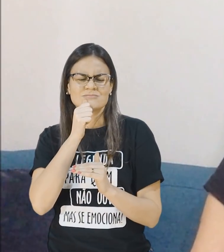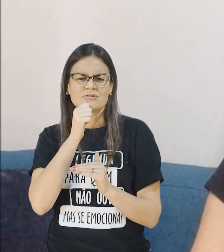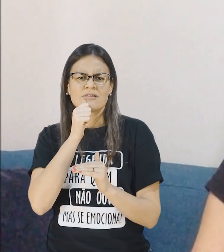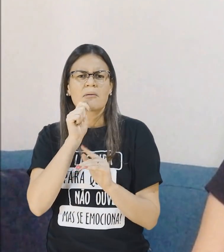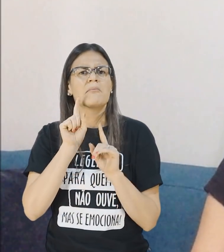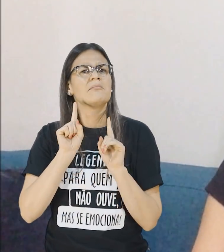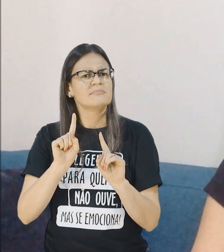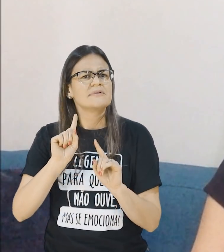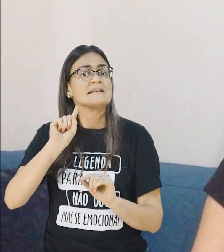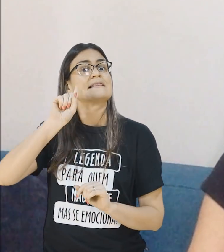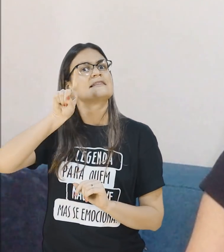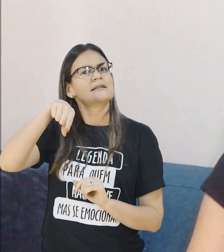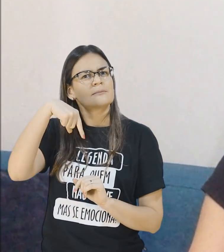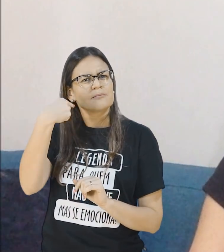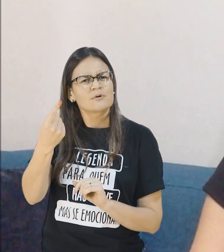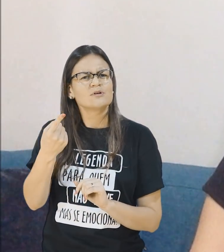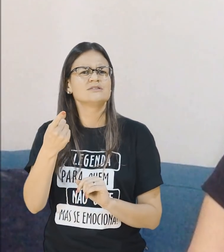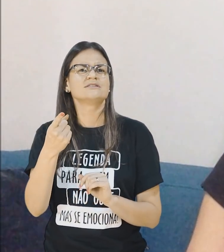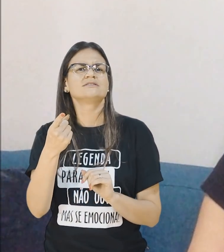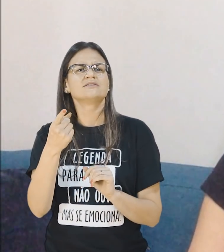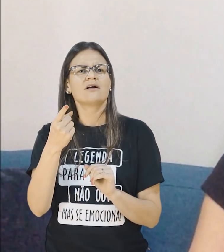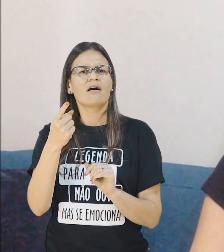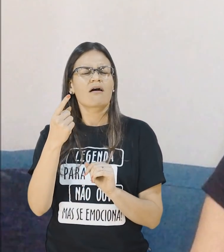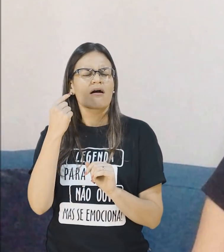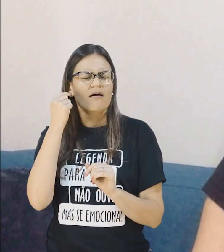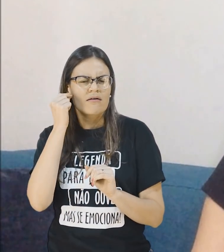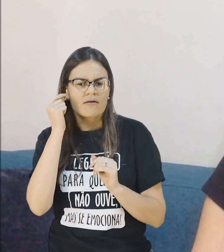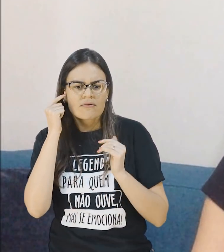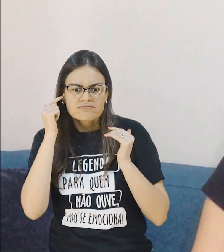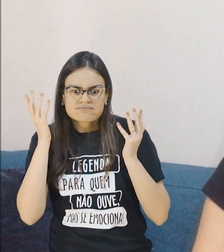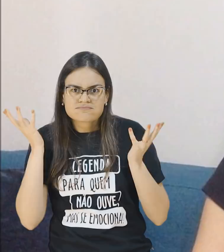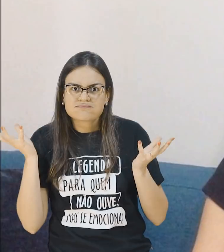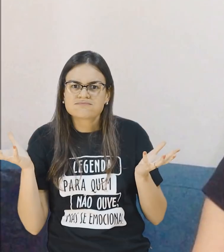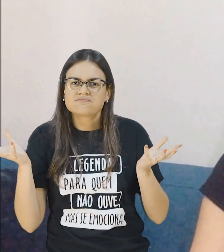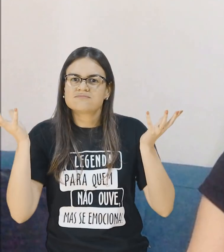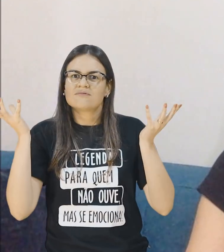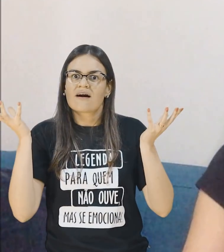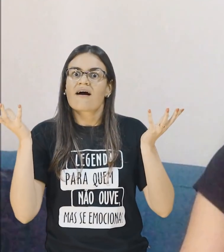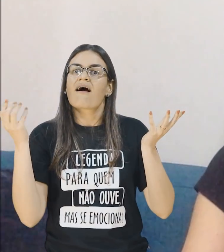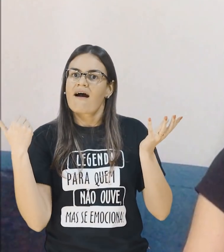que me dava a capacidade de ouvir bem suficiente através da audição